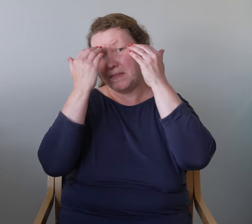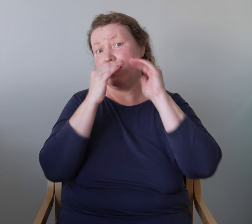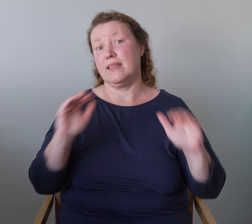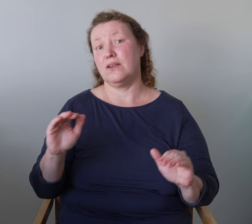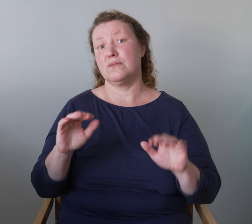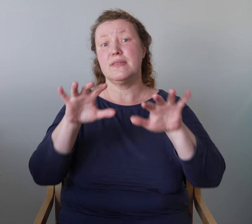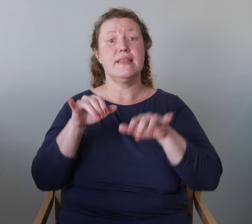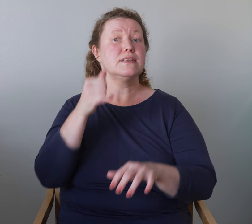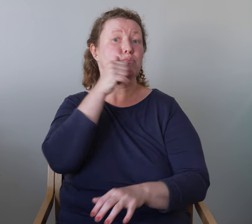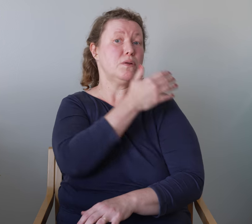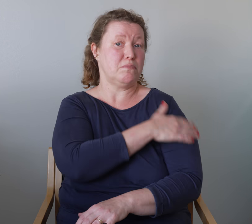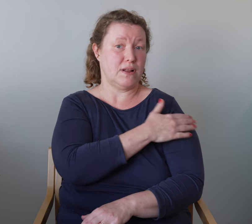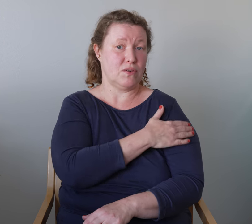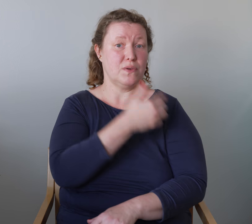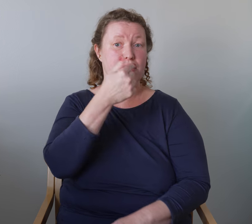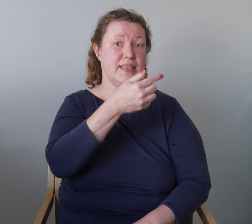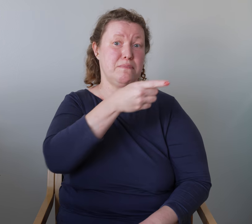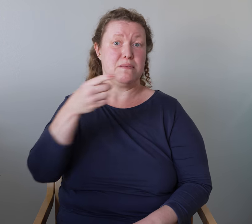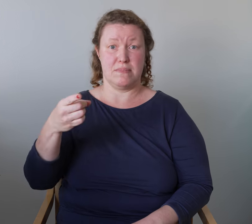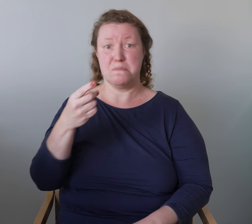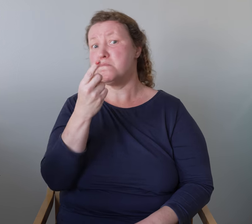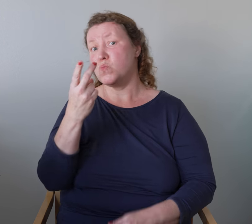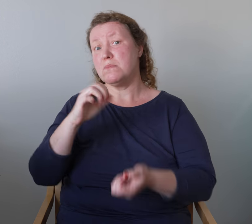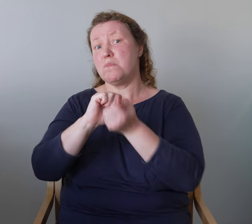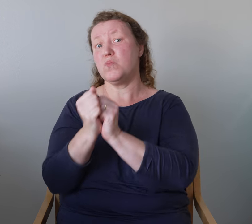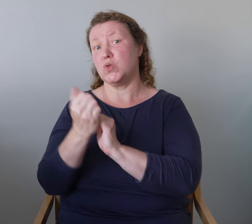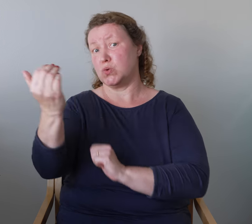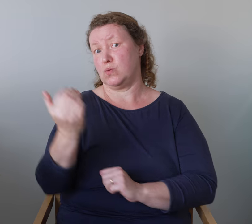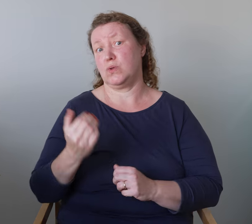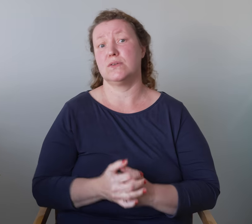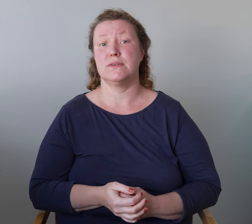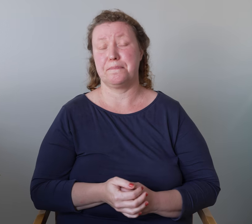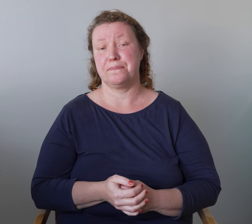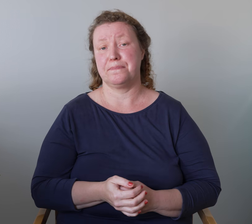Tekstipuhelupalveluun (TPP) tulee tänä syksynä muutoksia.